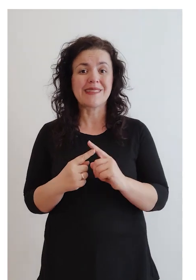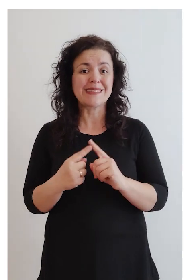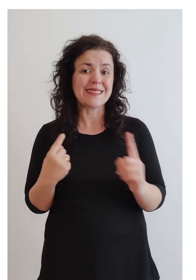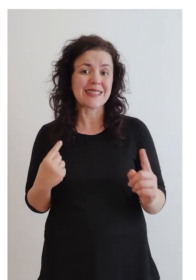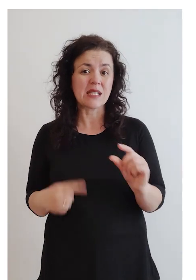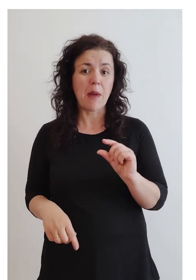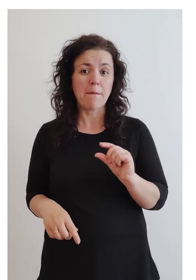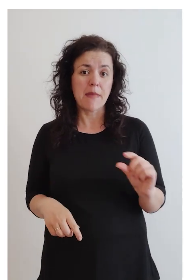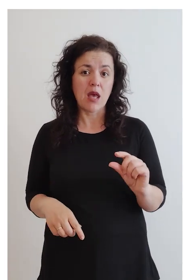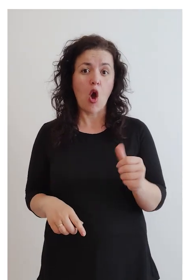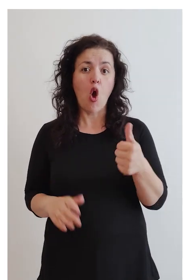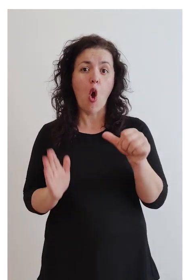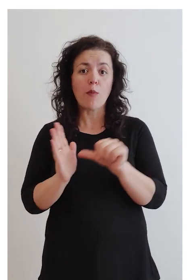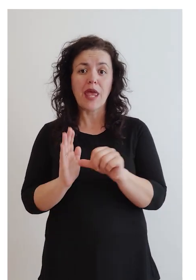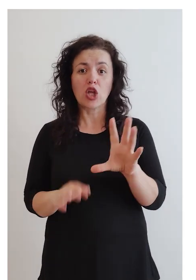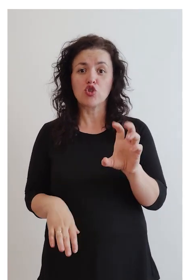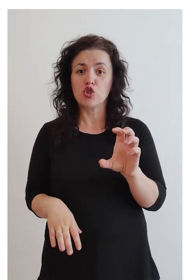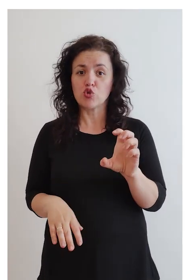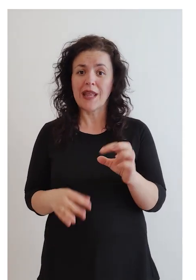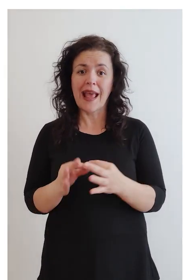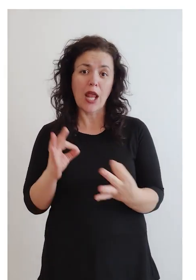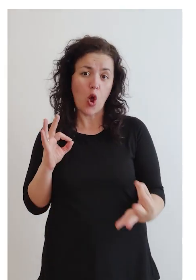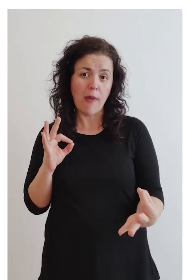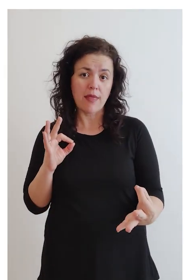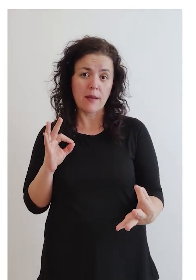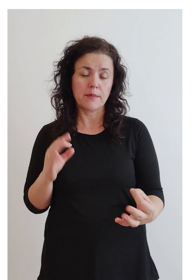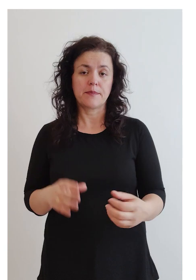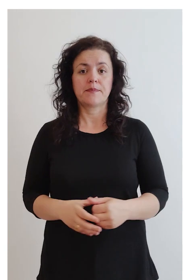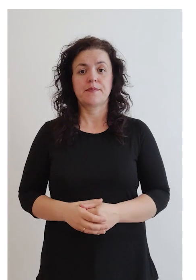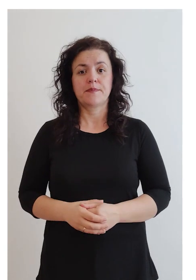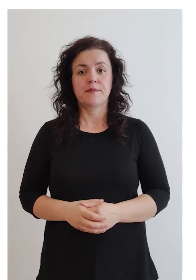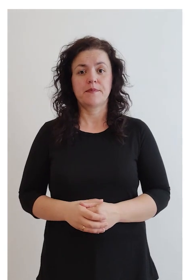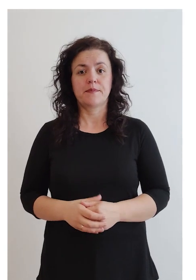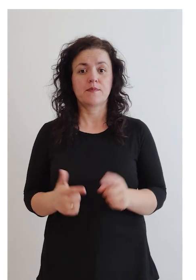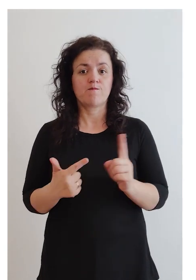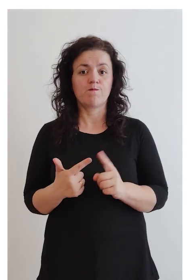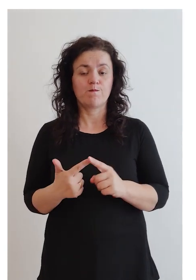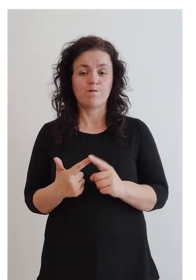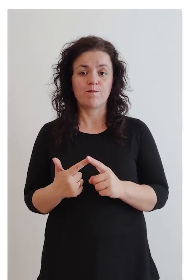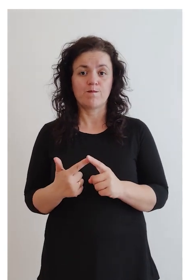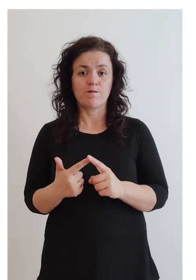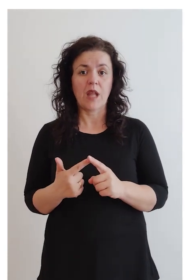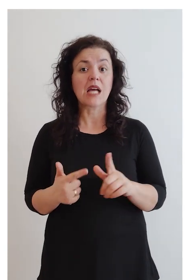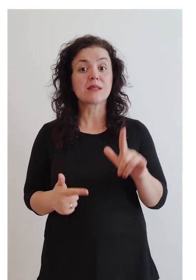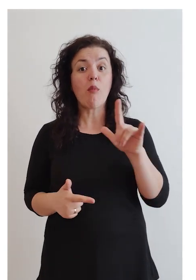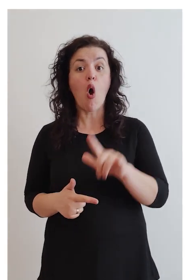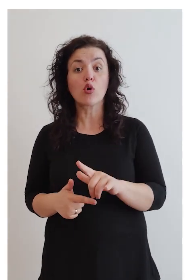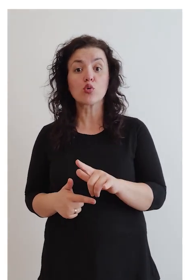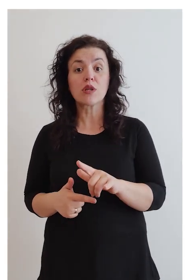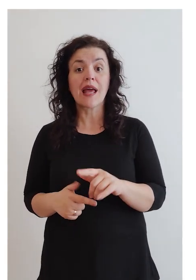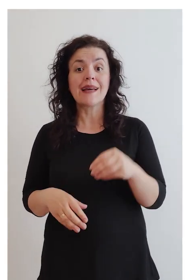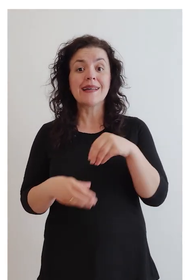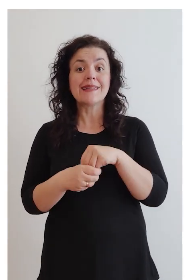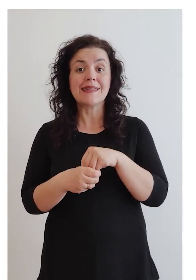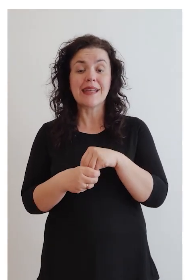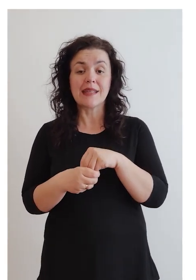2. Zboruri în interiorul Uniunii Europene pe o distanță mai mare de 1500 km